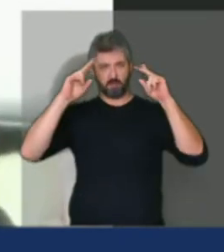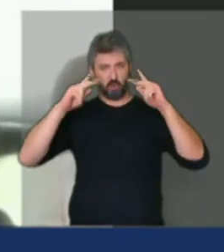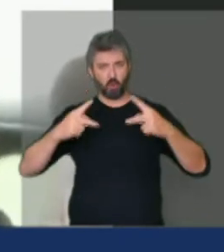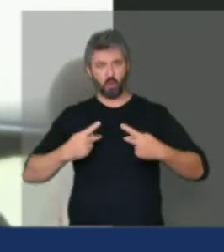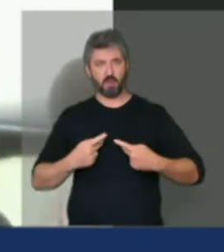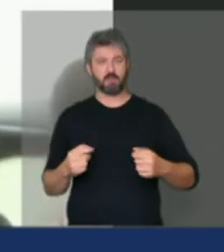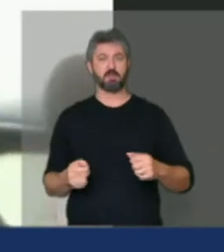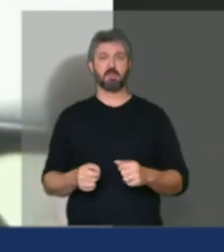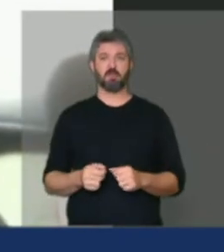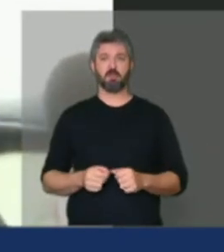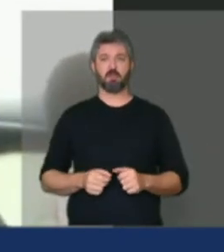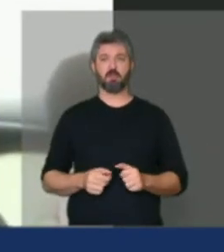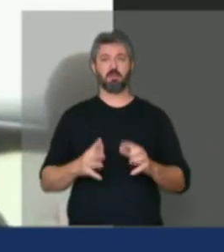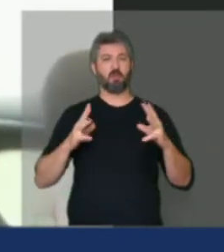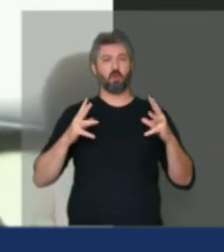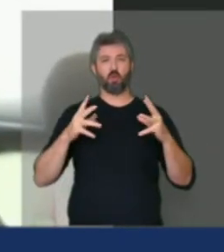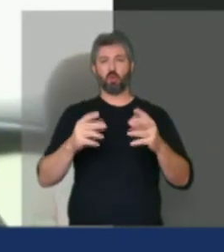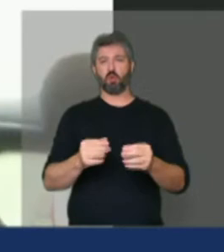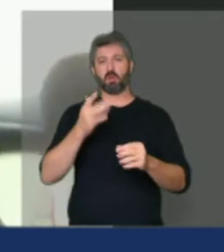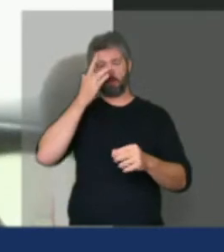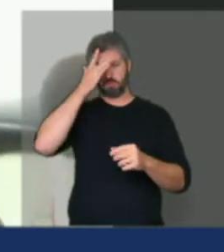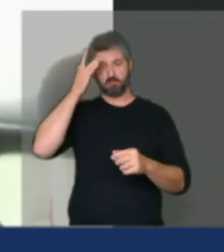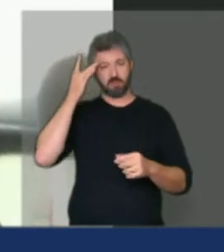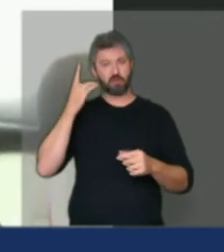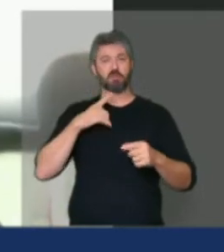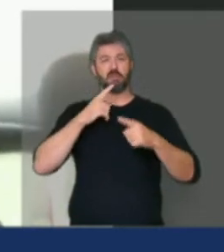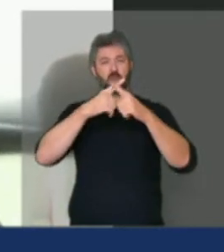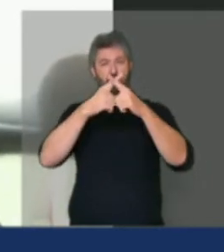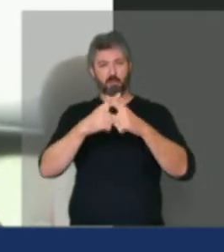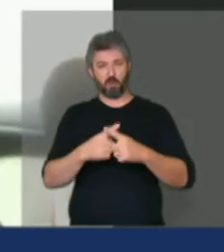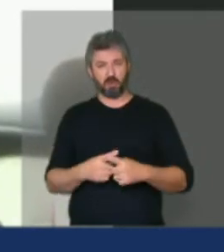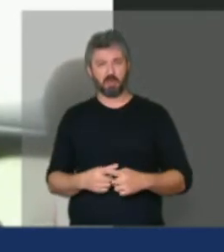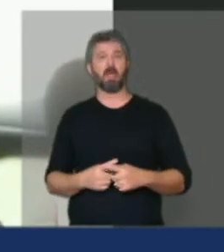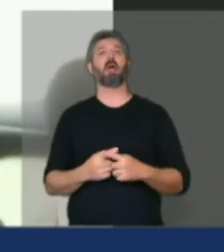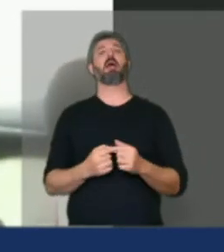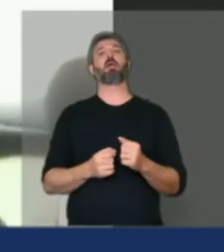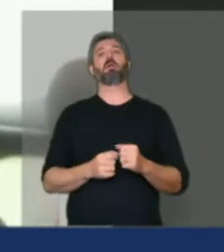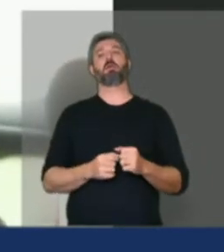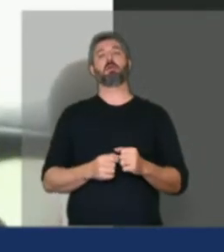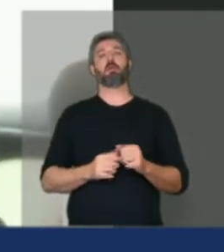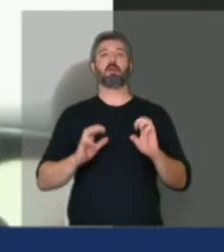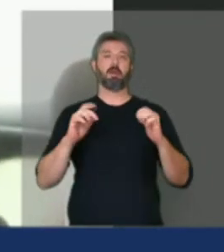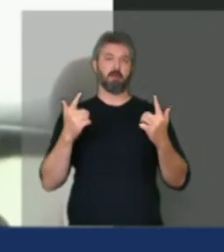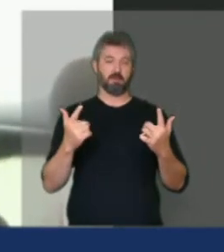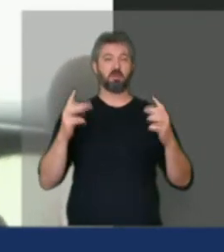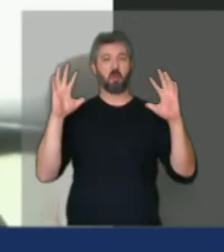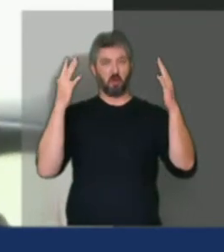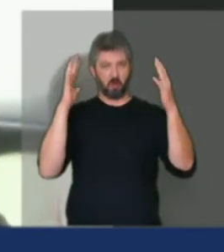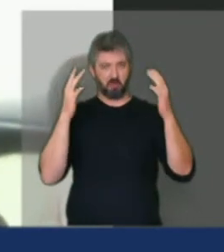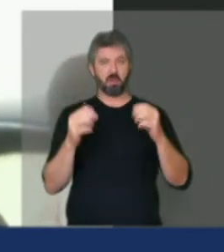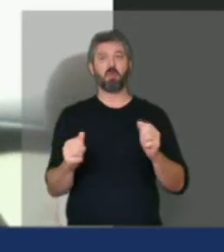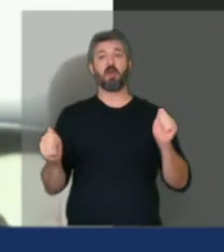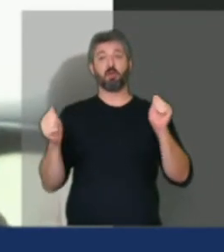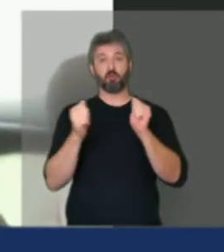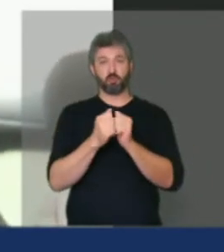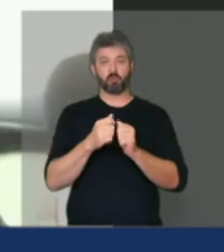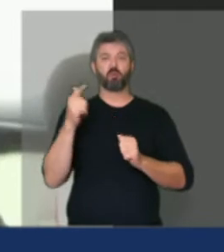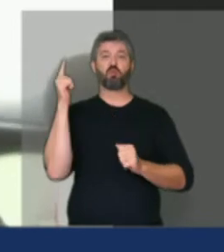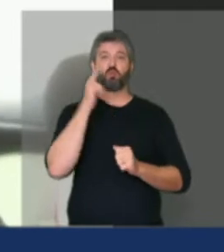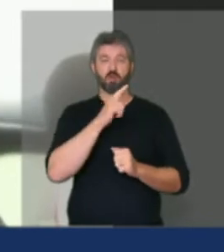MEDALHAS. QUERO TRAZER AQUI O GESTO DE RECONHECIMENTO A TODOS AQUELES QUE ESTÃO DISPUTANDO, FAZER É CLARO A COMEMORAÇÃO JUNTO COM AQUELES QUE OBTIVERAM VITÓRIAS IMPORTANTES,